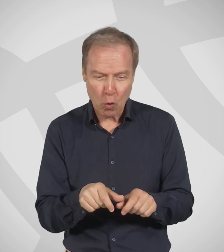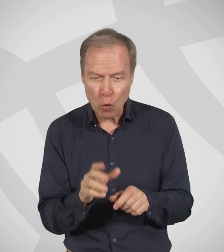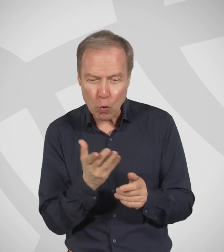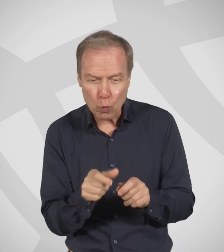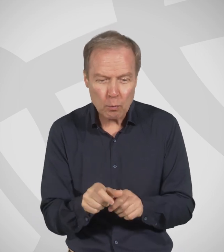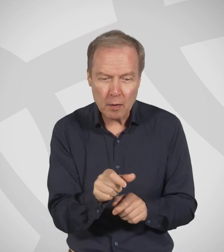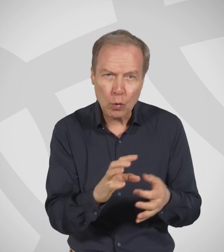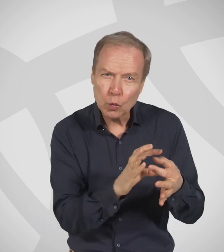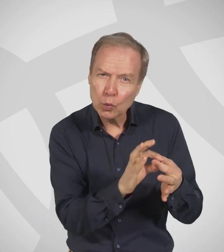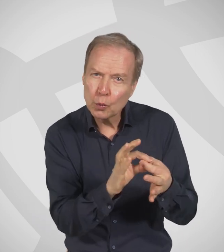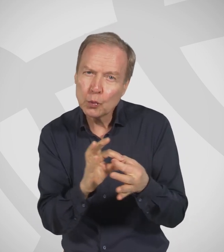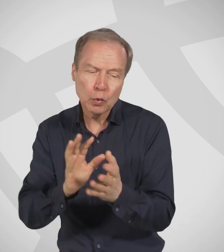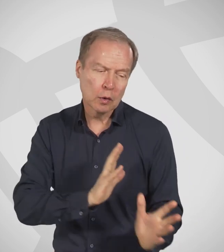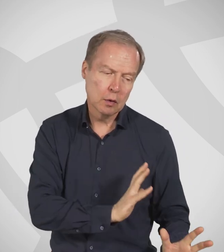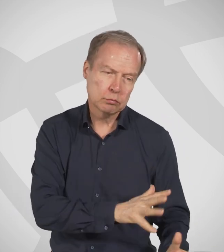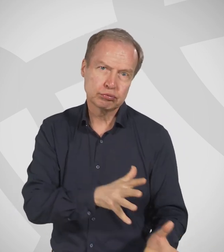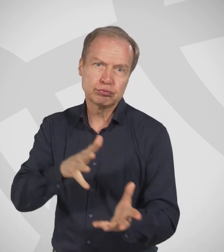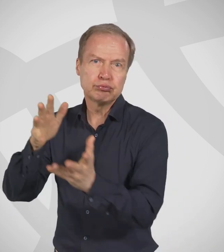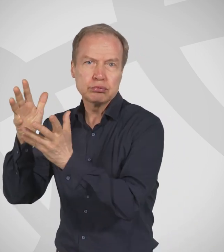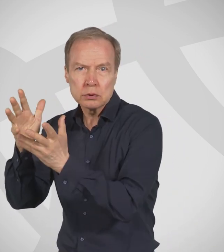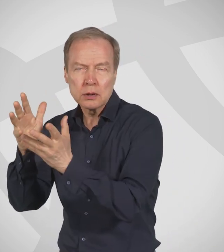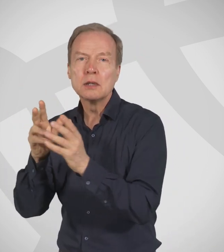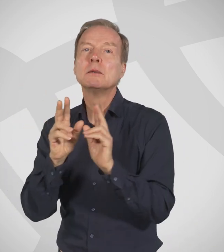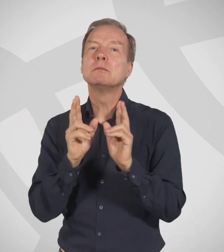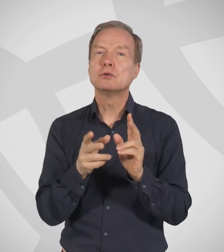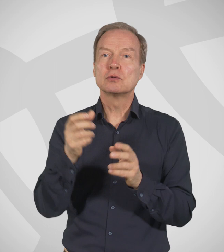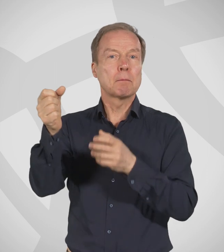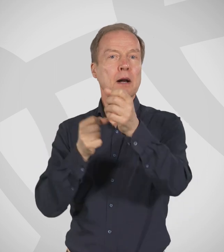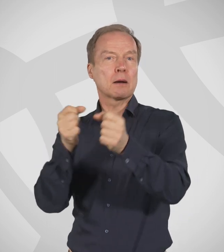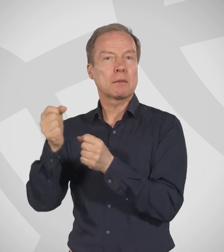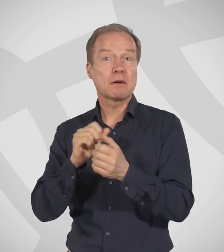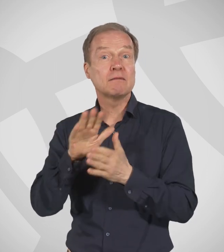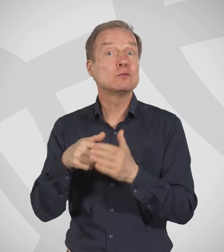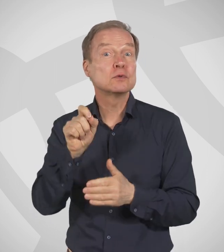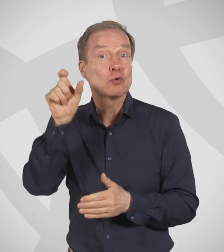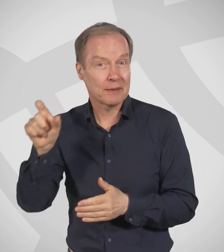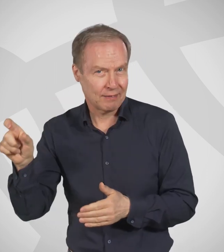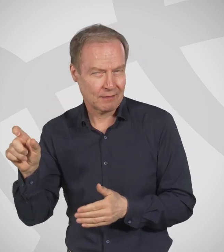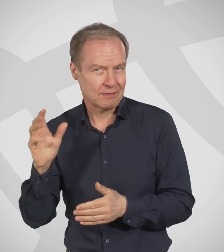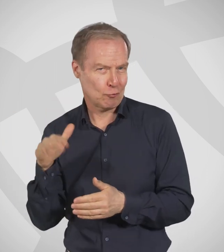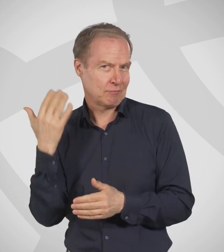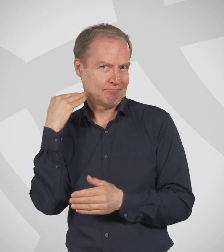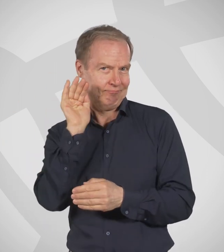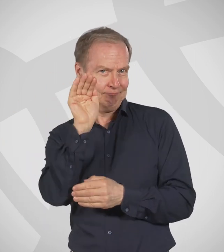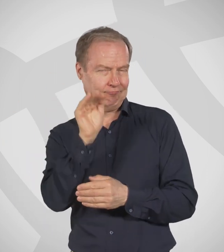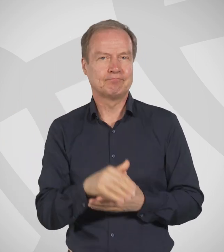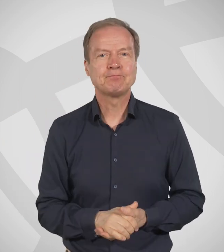saumattoman koulupolun turvaamiseen ja viittomakielisten opettajien palkkaamiseen.